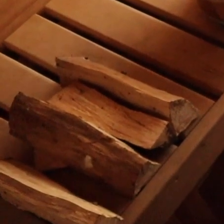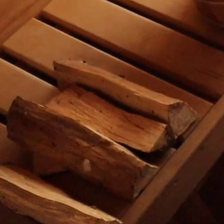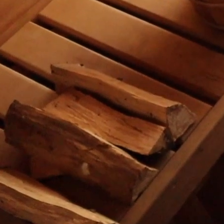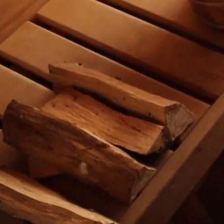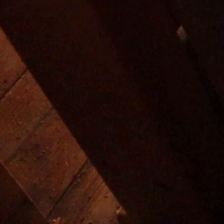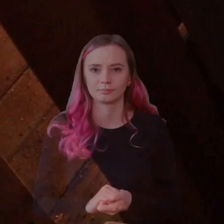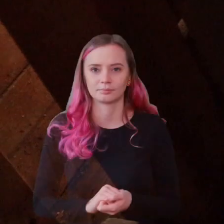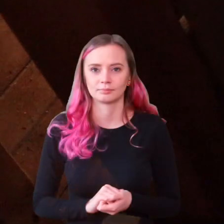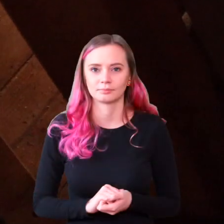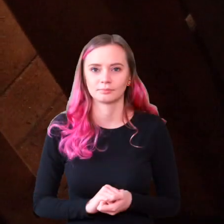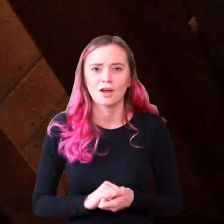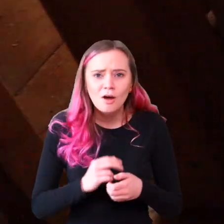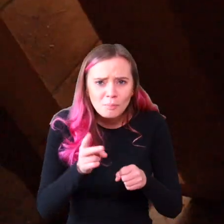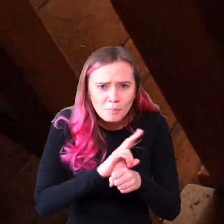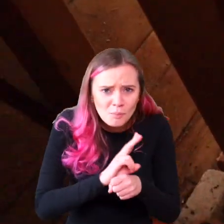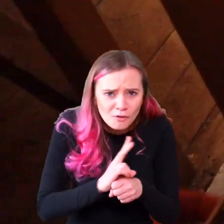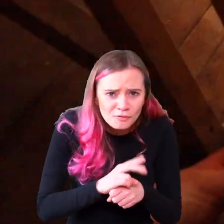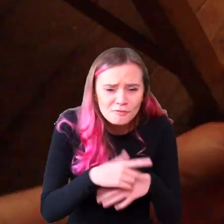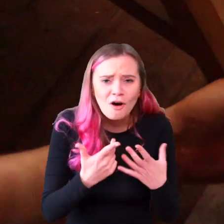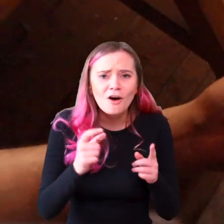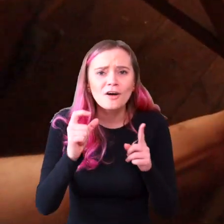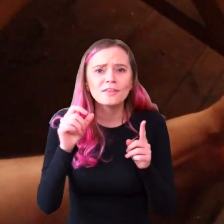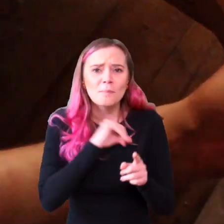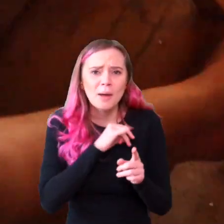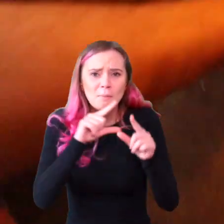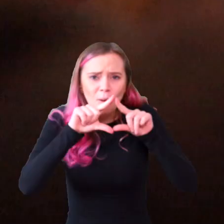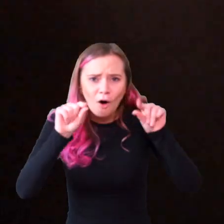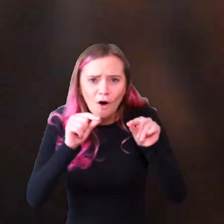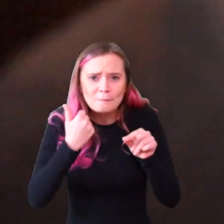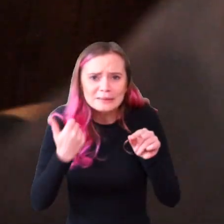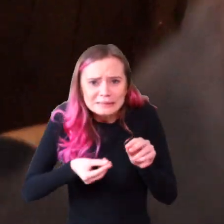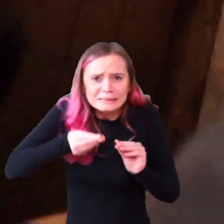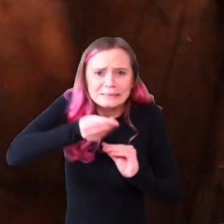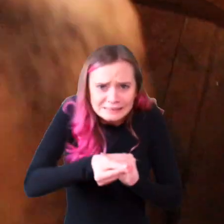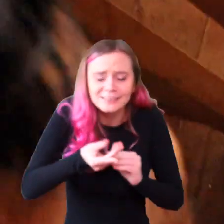Tohle je trošku podvod, ale... Ty jsi tam dal Pepo?! :D